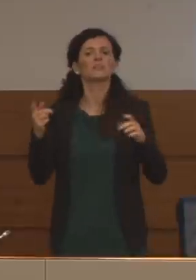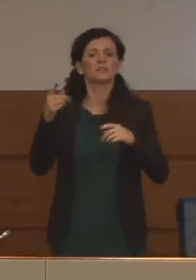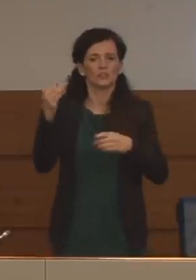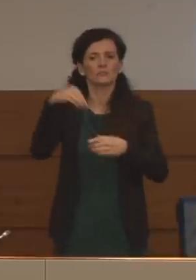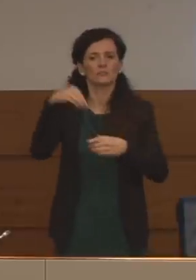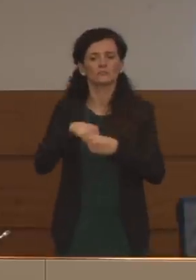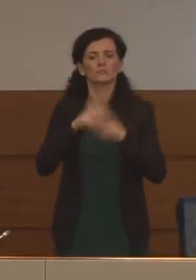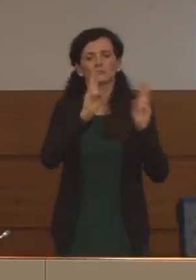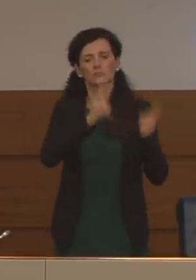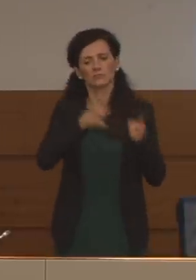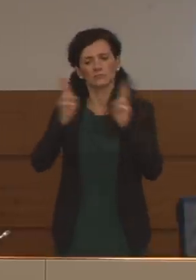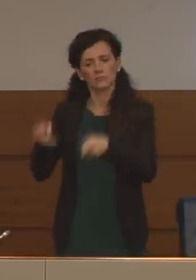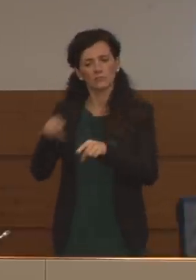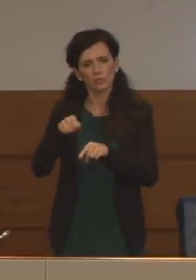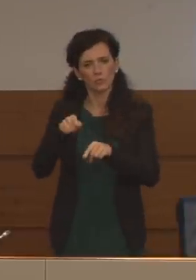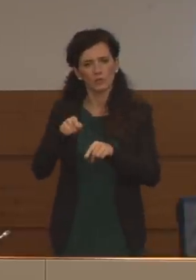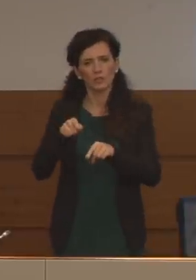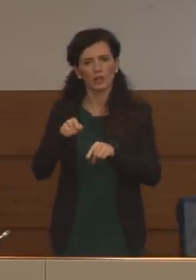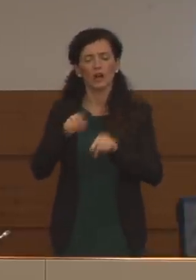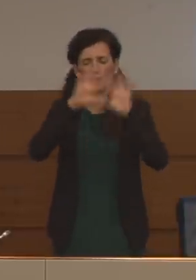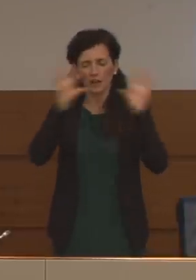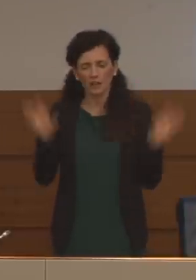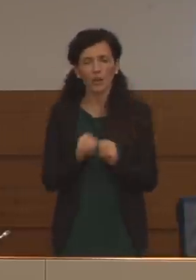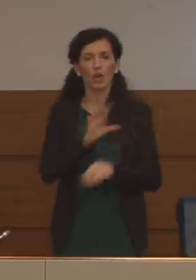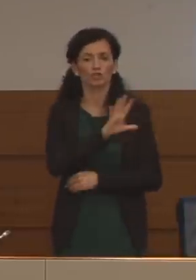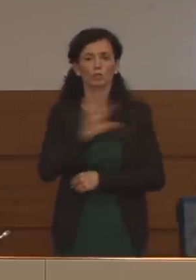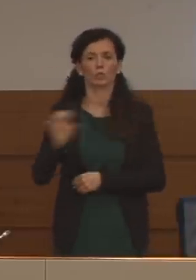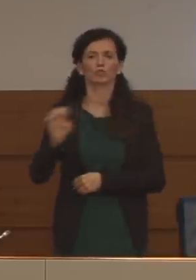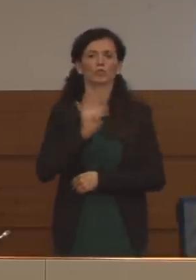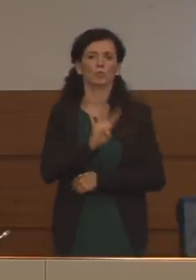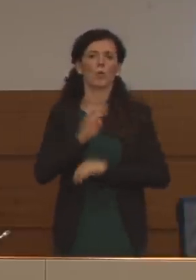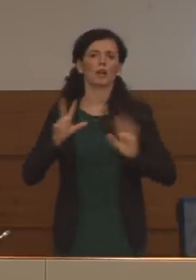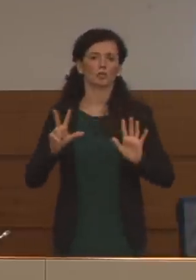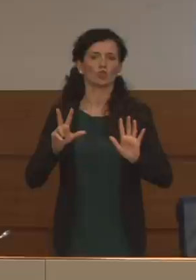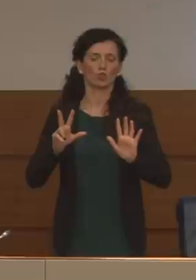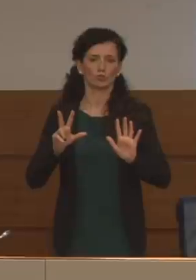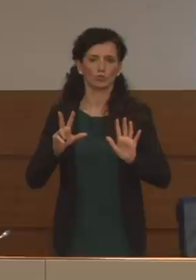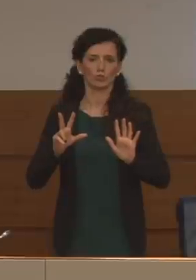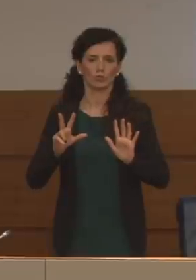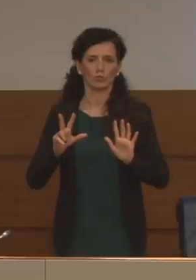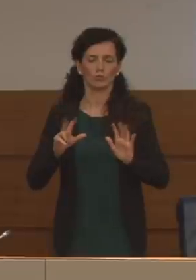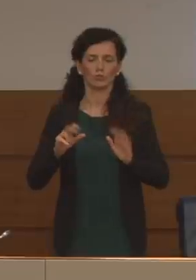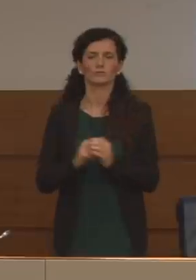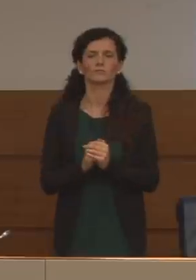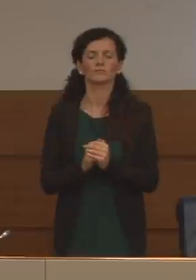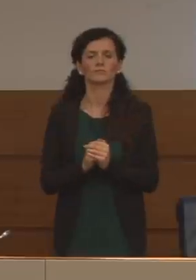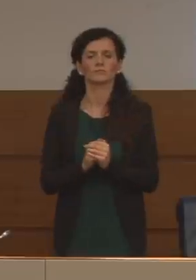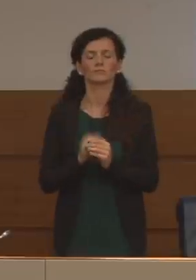sono 548 e analogamente sono incrementate di 19 unità